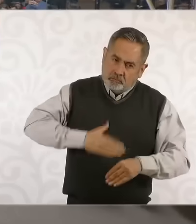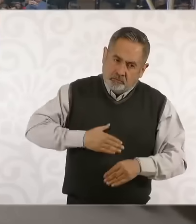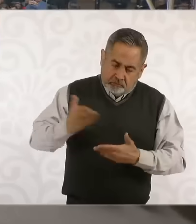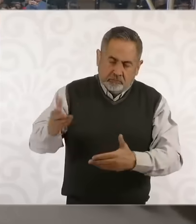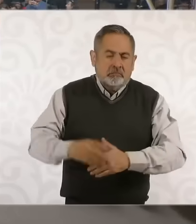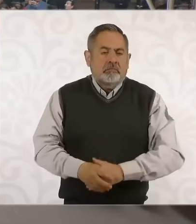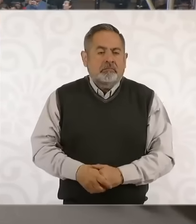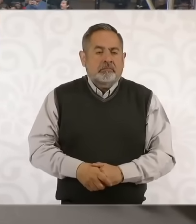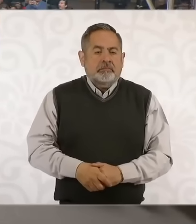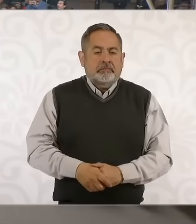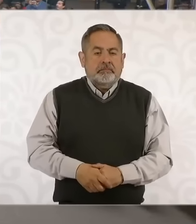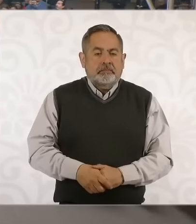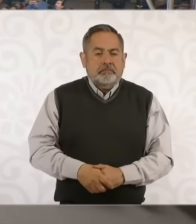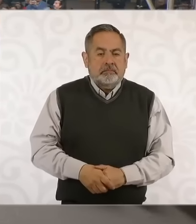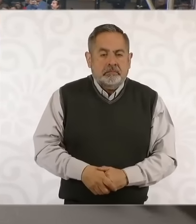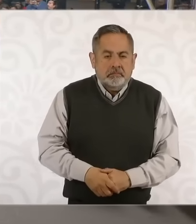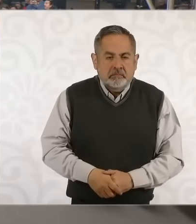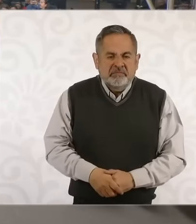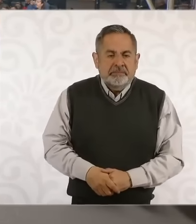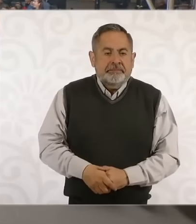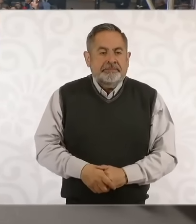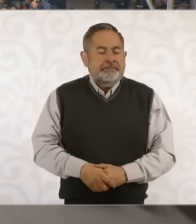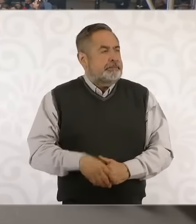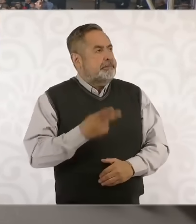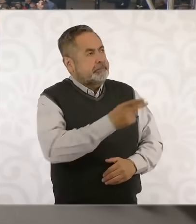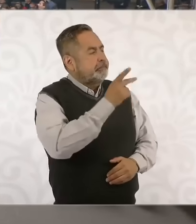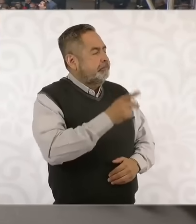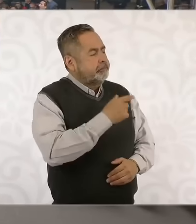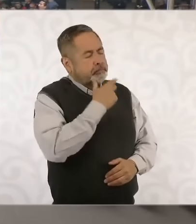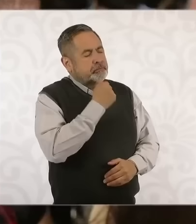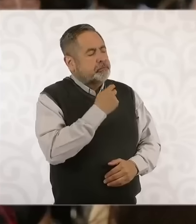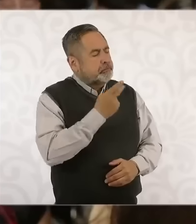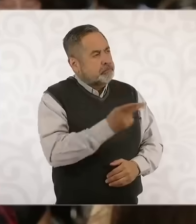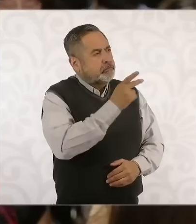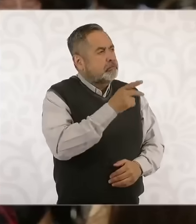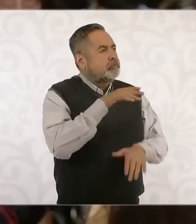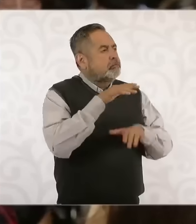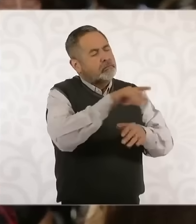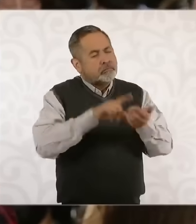Muchas gracias, eh, presidenta, también ya en el caso de Venezuela, pues usted se ha referido con